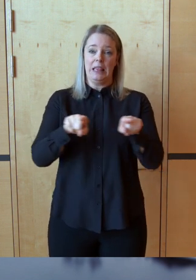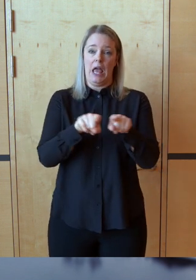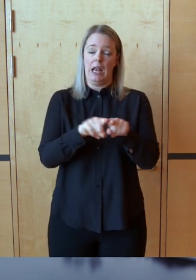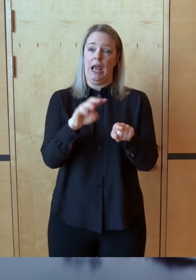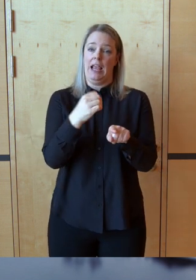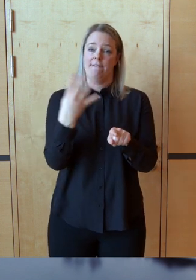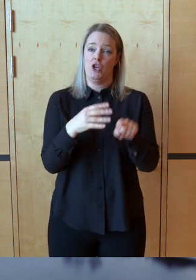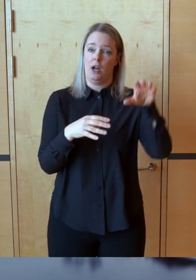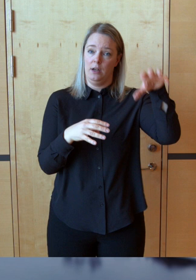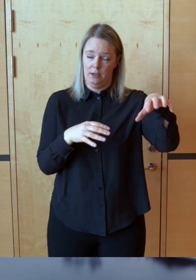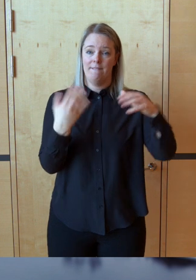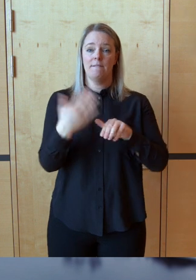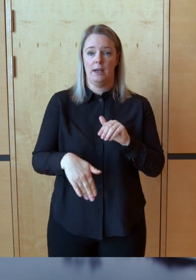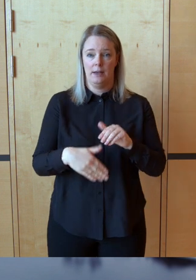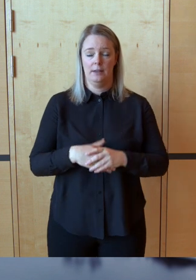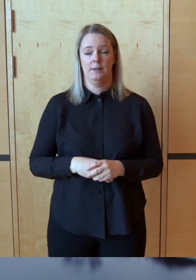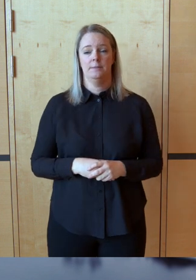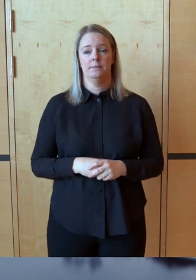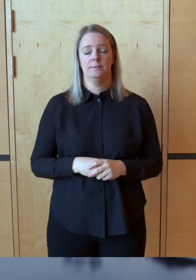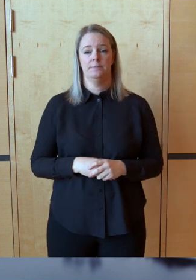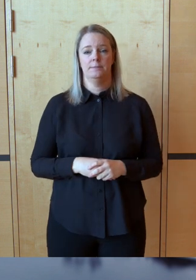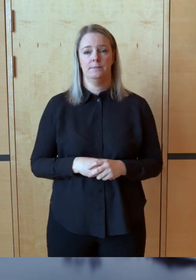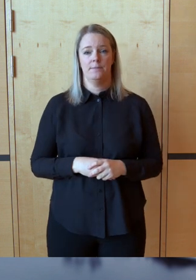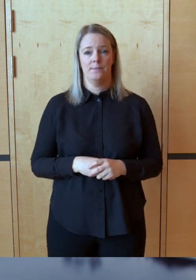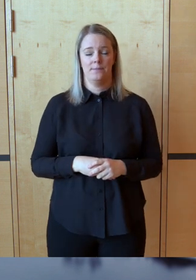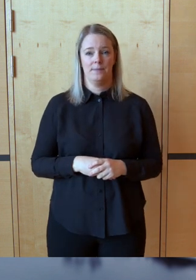Nära E4 Hela beslutet taget